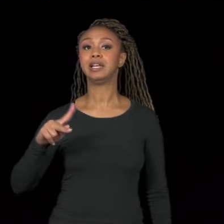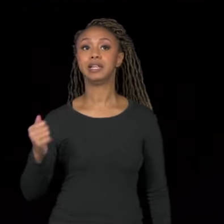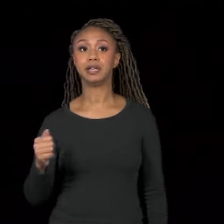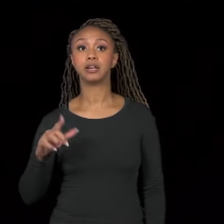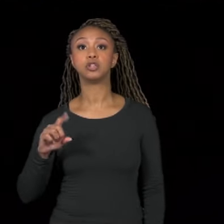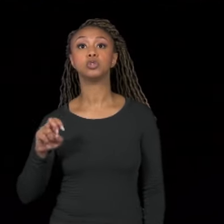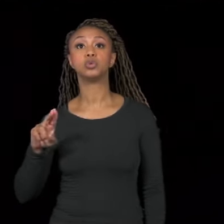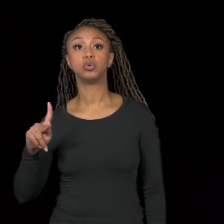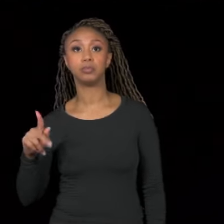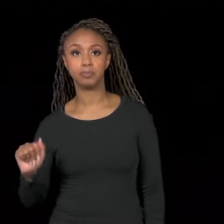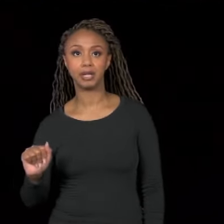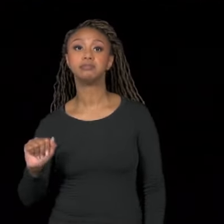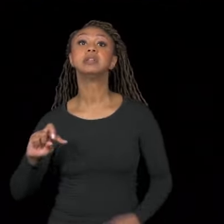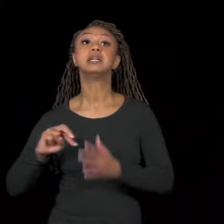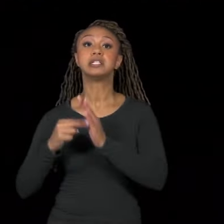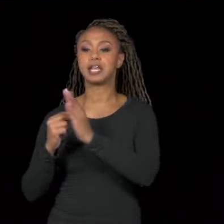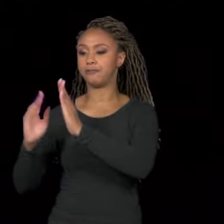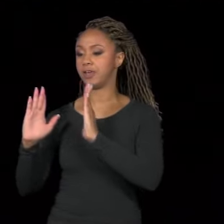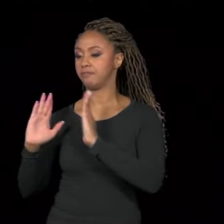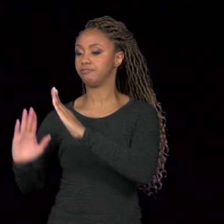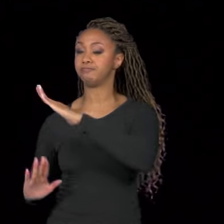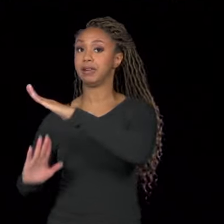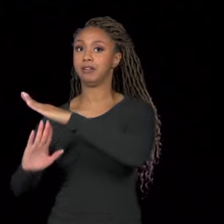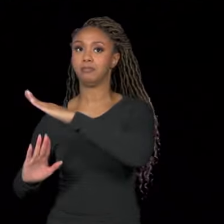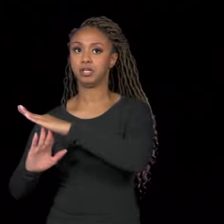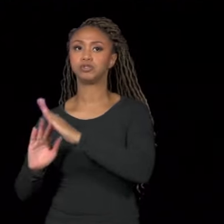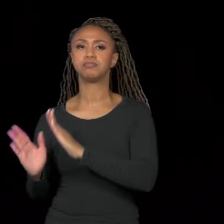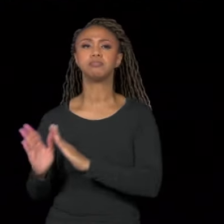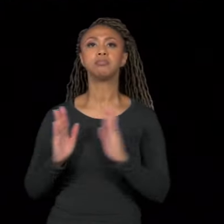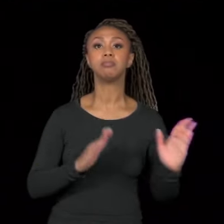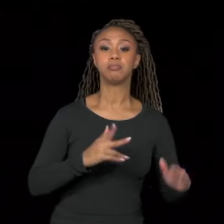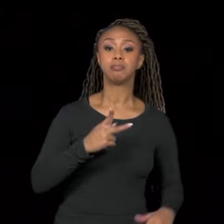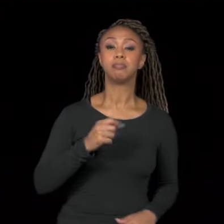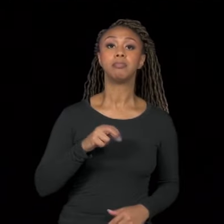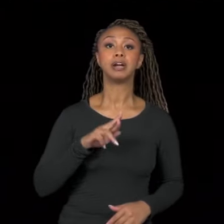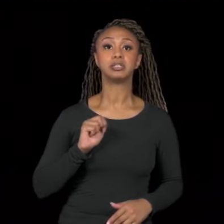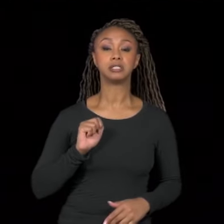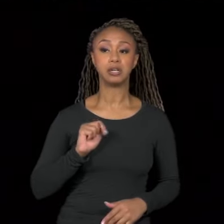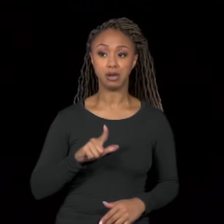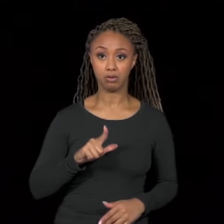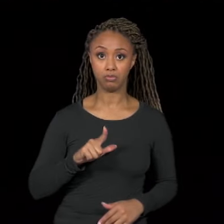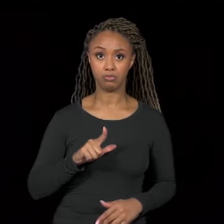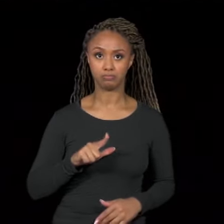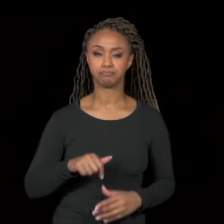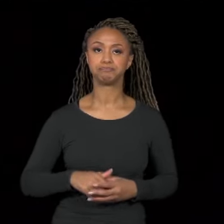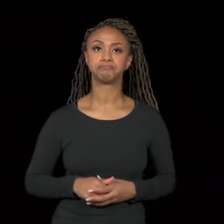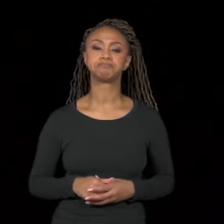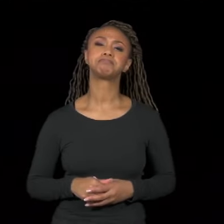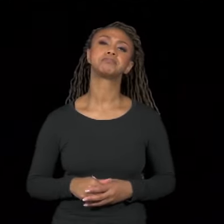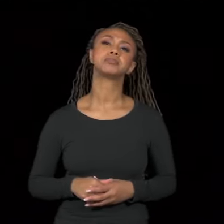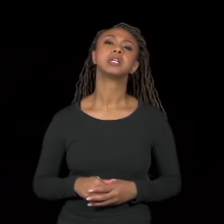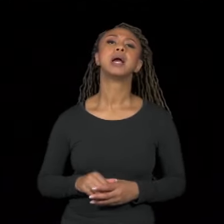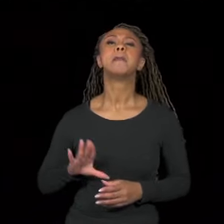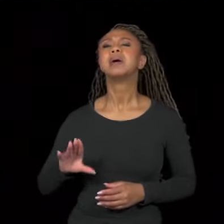LINHA SIMPLES. BOM, A GENTE VÊ O DESENHO AQUI, ENTÃO NO MEU